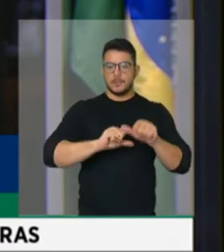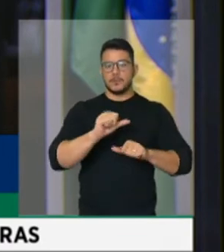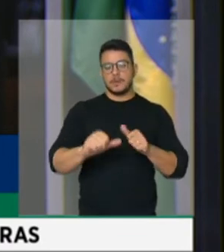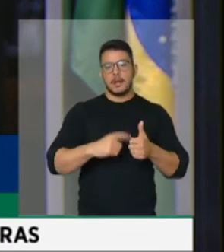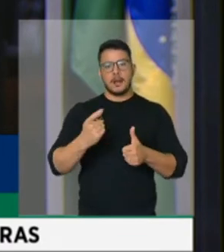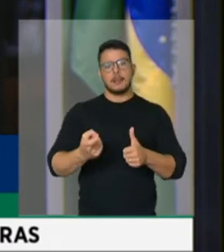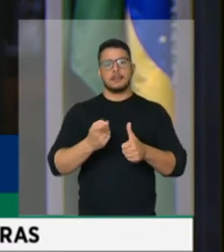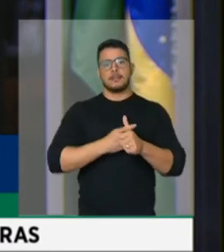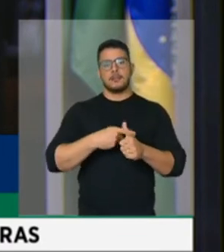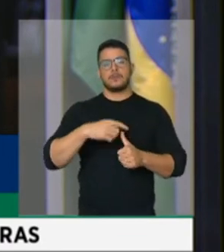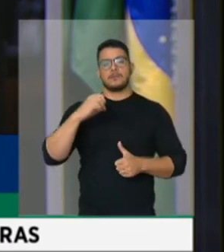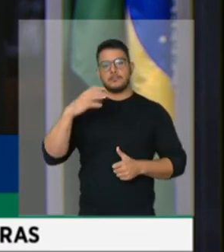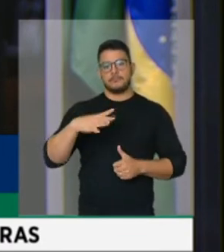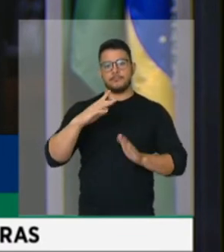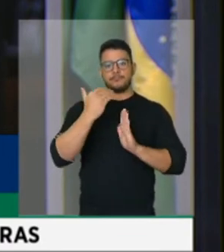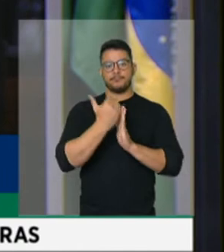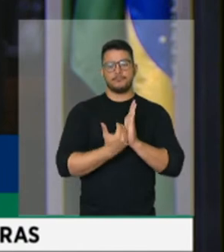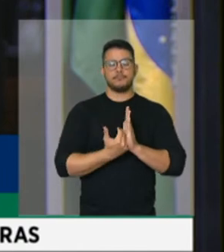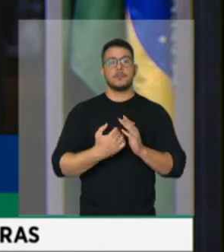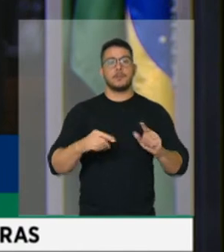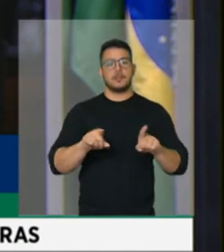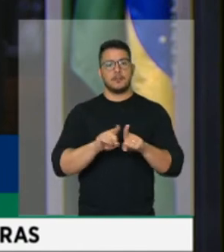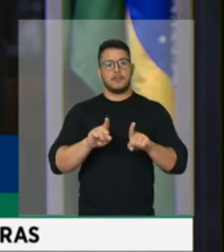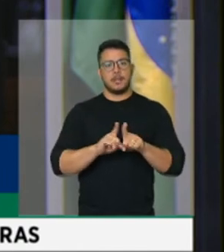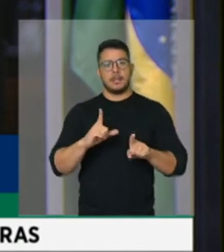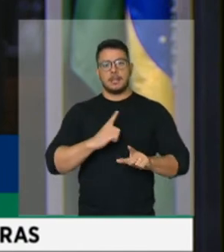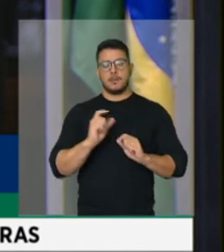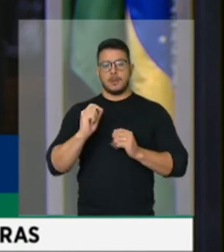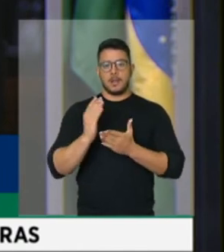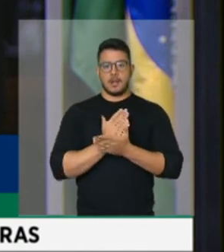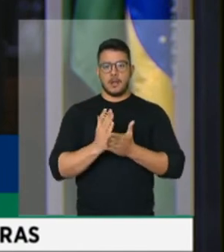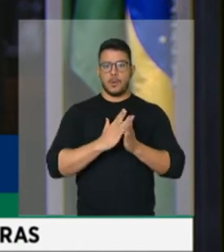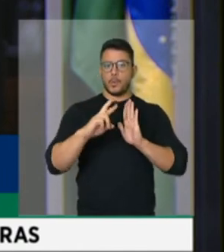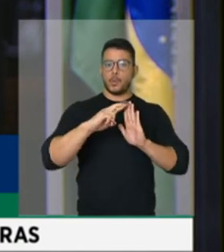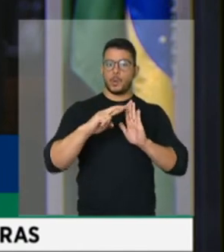MODELO DFIFICO RIA A PARTICIPAÇÃO DOS GRUPOS INTERESSADOS E MAXIMIZO RIA O VALOR DE VENDA PARA A UNIÃO